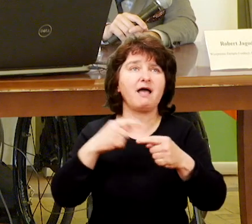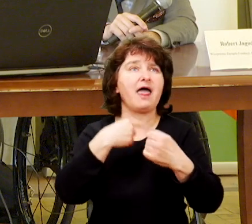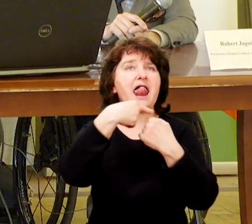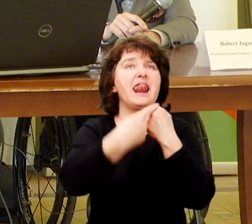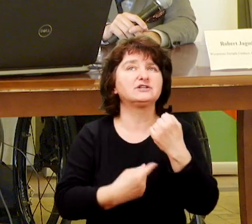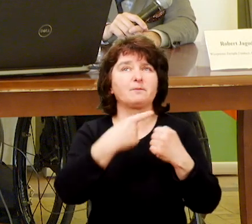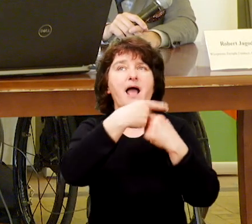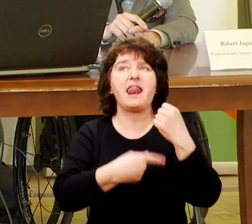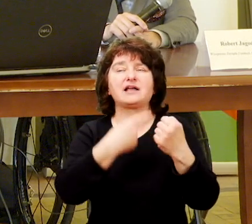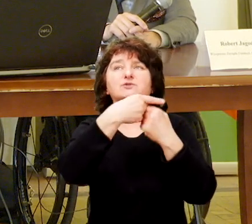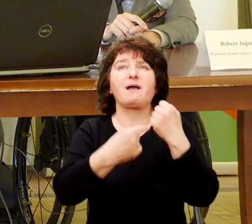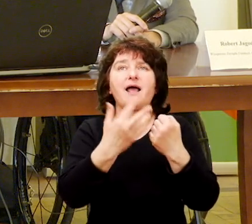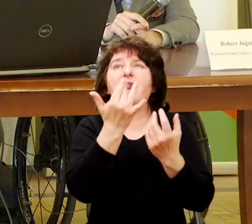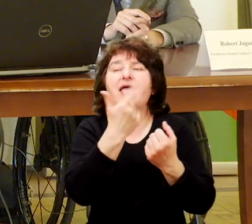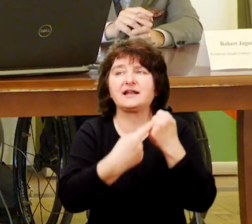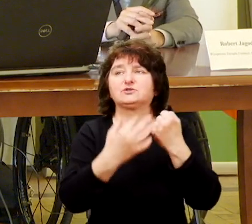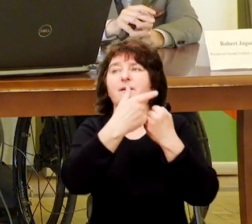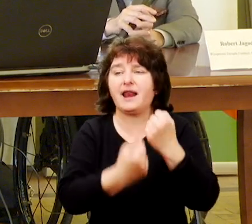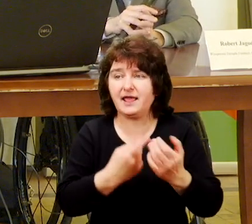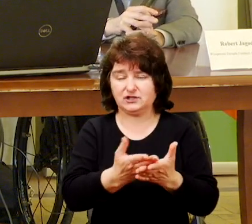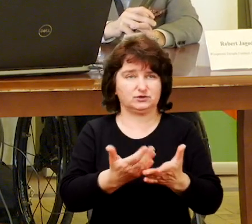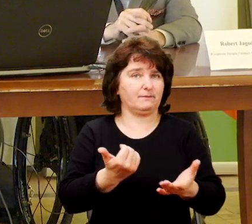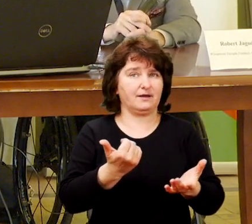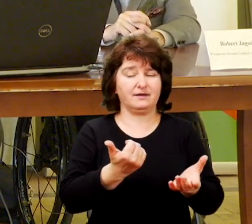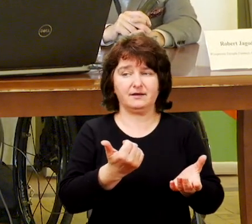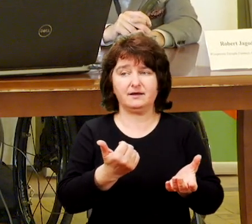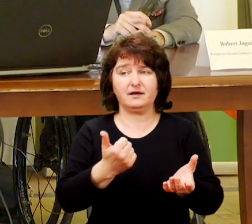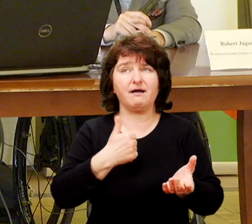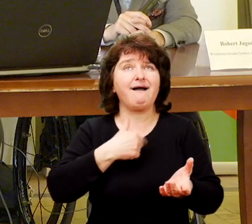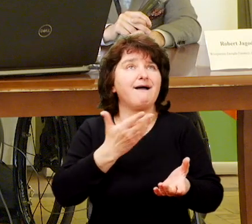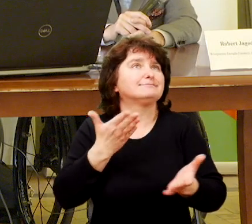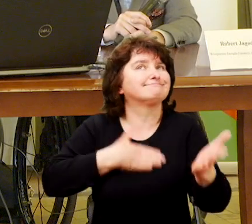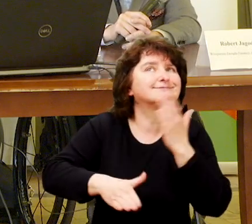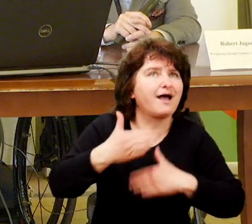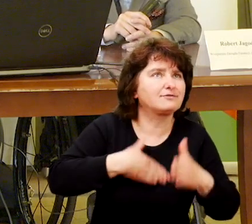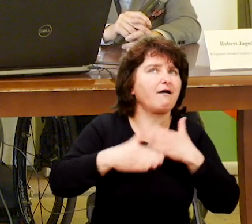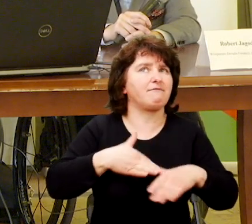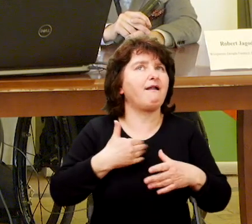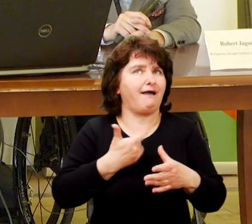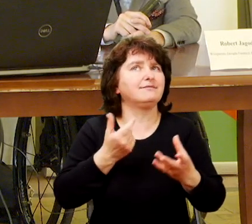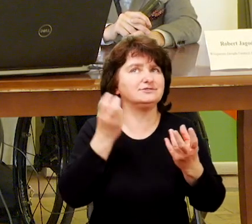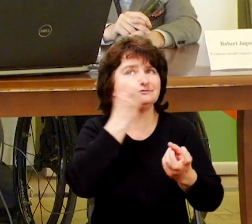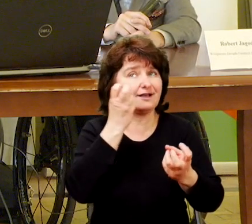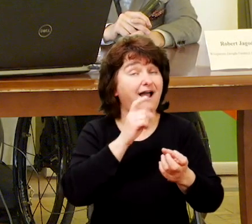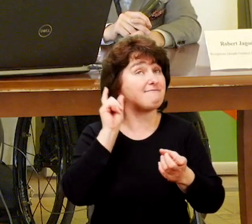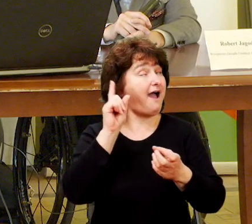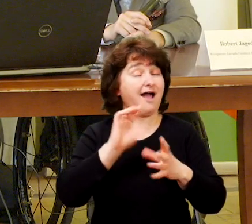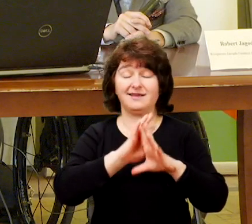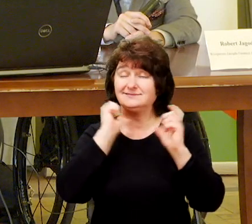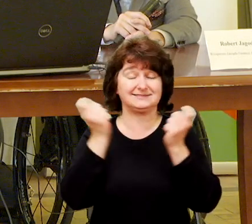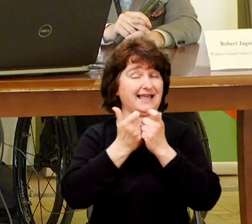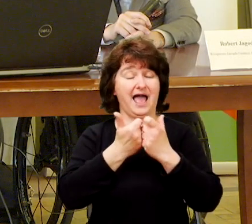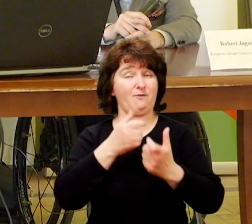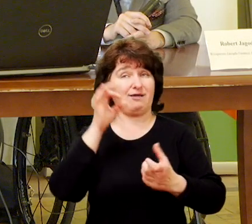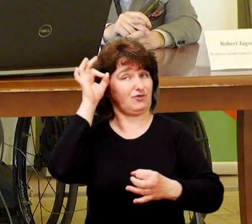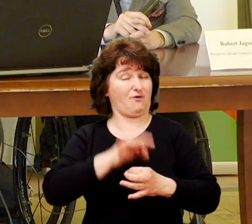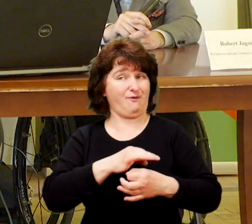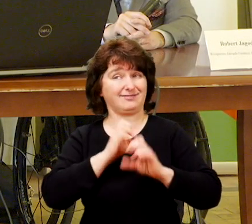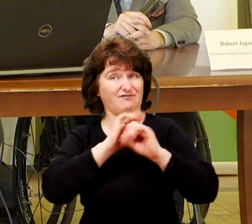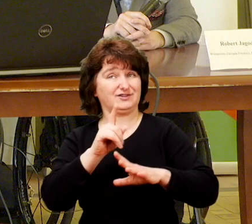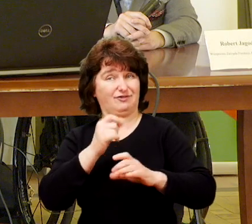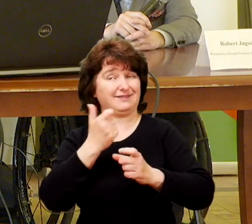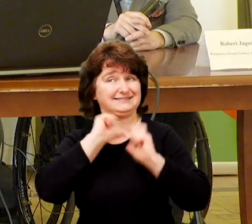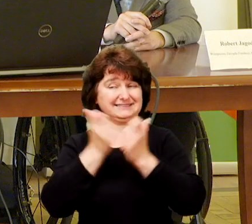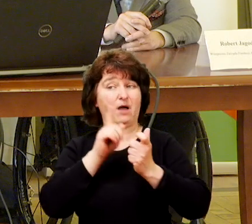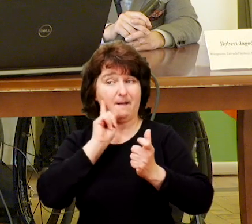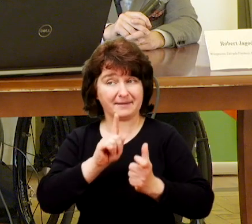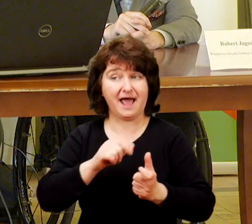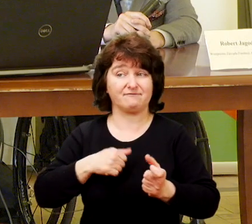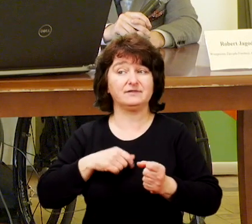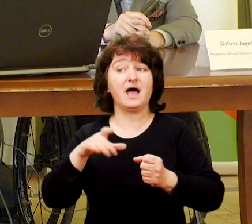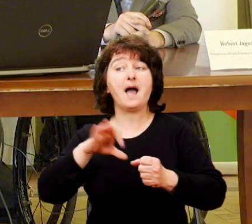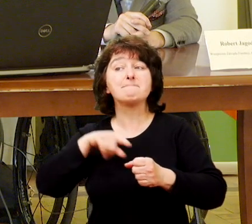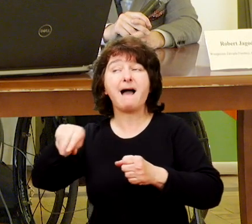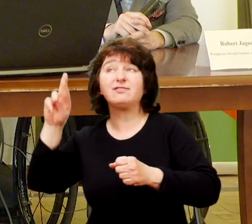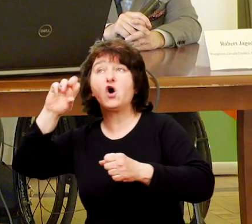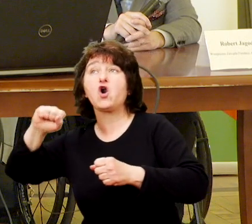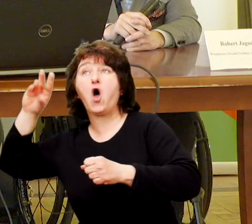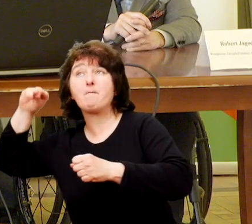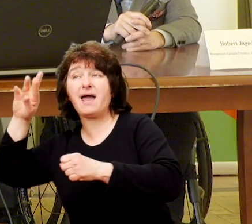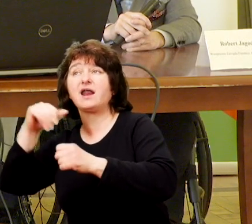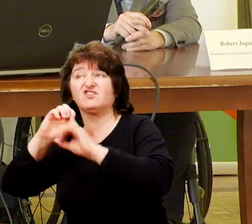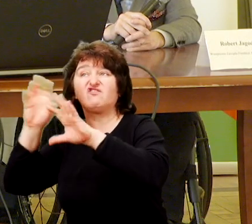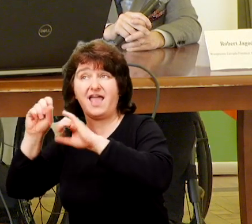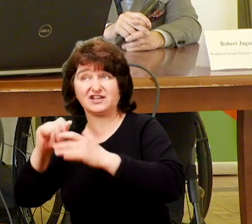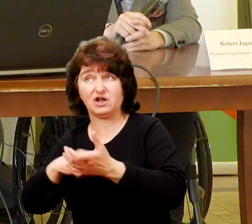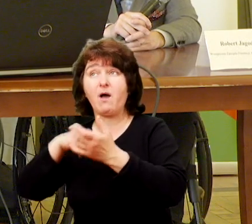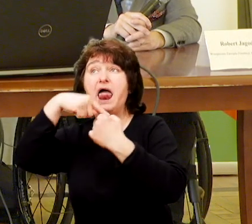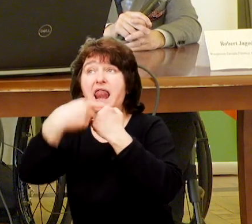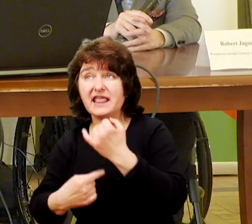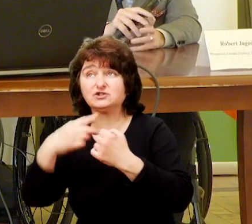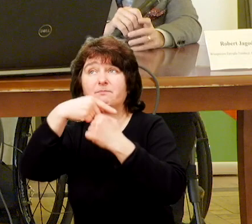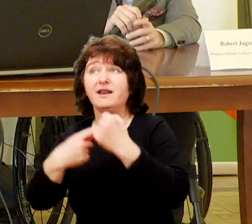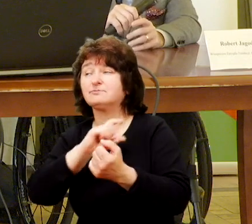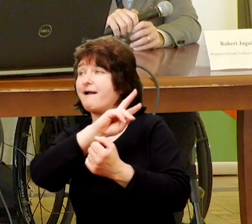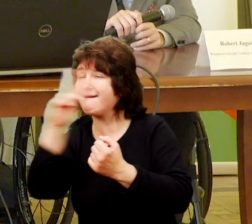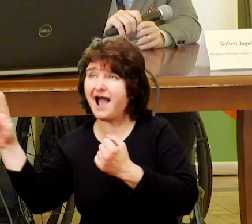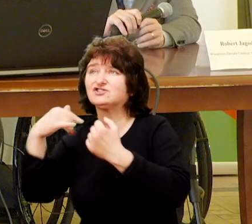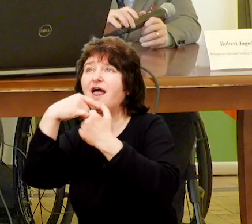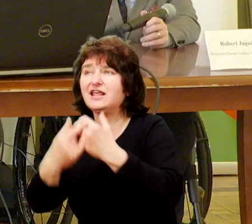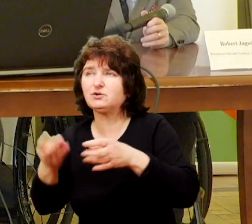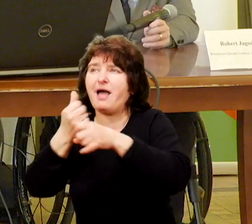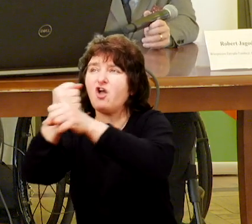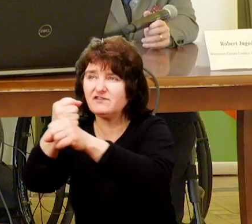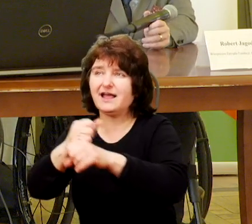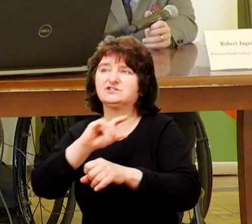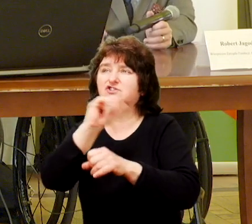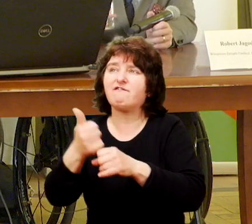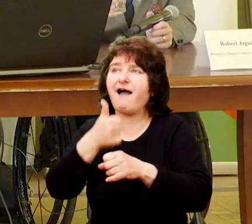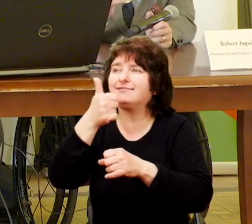Te liczby nas fascynują, ale są tylko częścią prawdy, bo tak jak pan Robert powiedział na briefingu za każdą z tych liczb stoi i historia życia konkretnej rodziny i konkretnego dziecka.